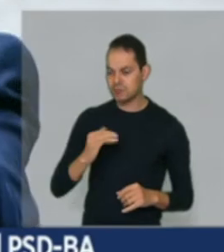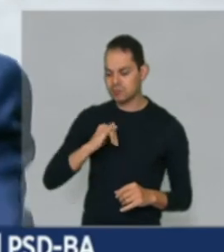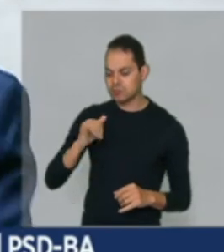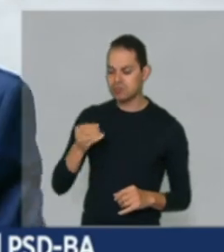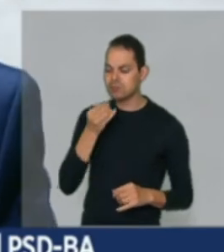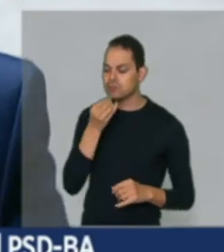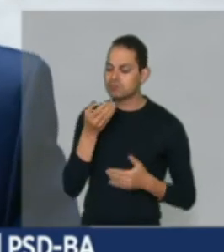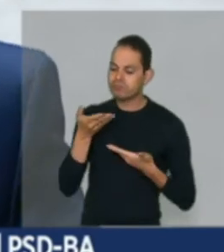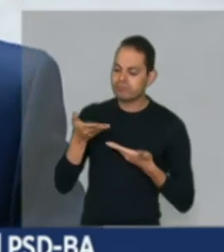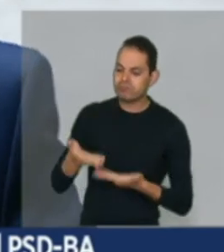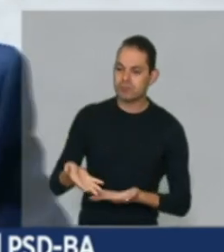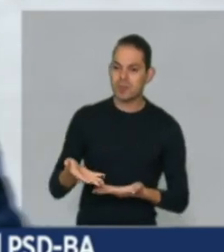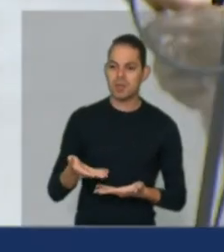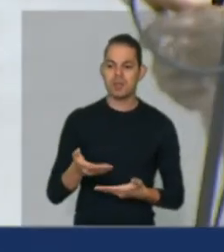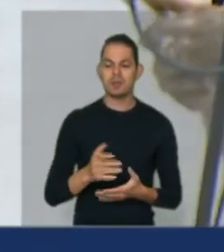DANIEL ALMEIDA. -- [PRESIDENTE]: OK,